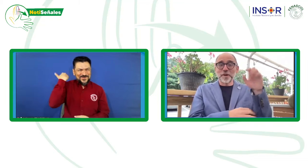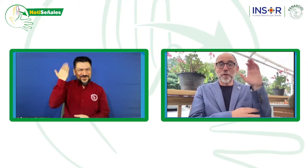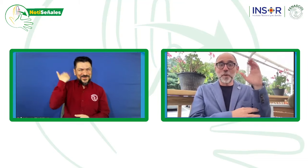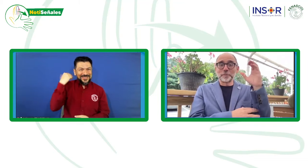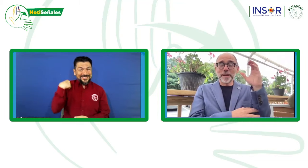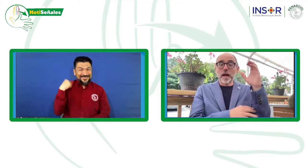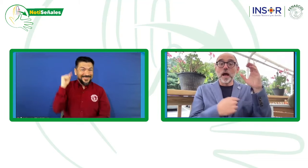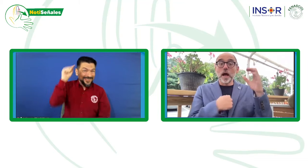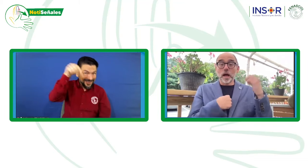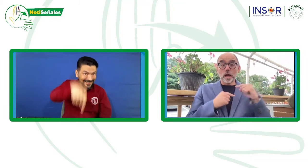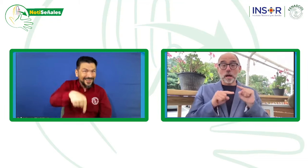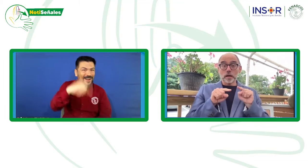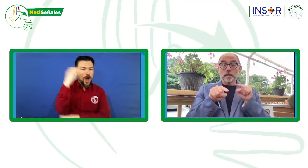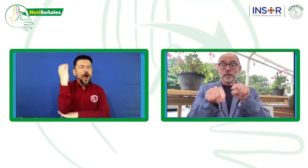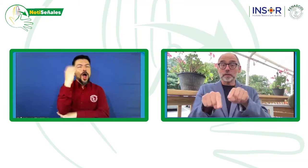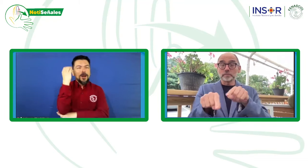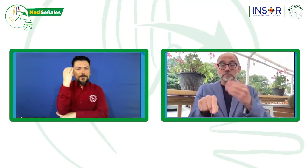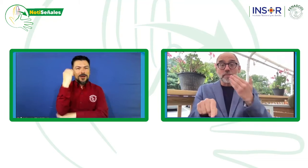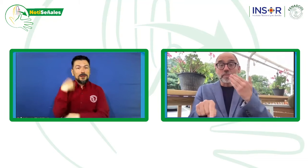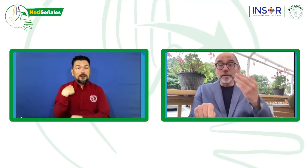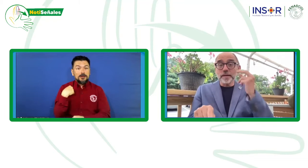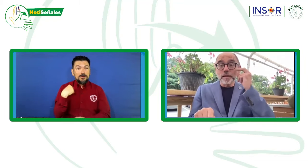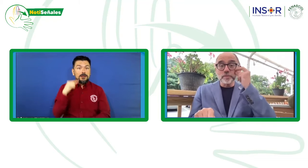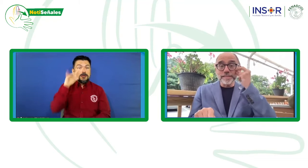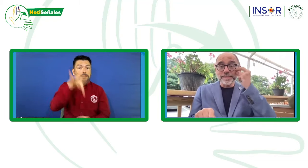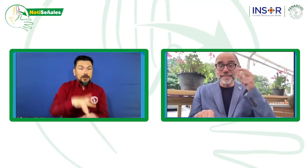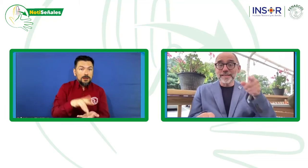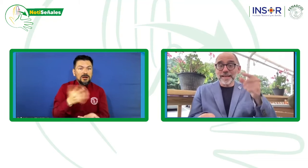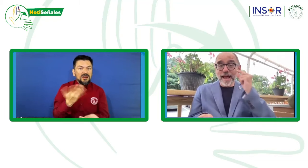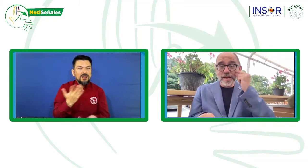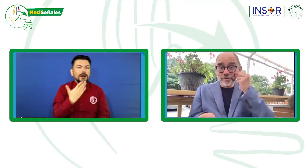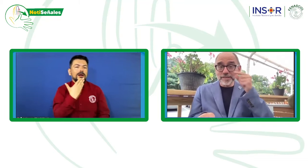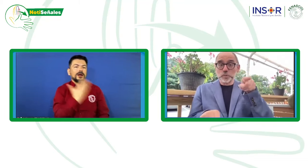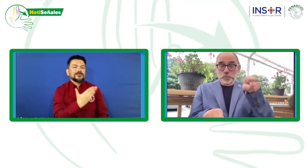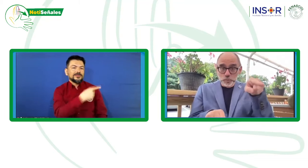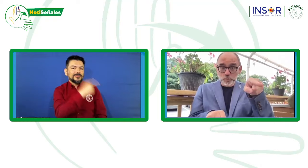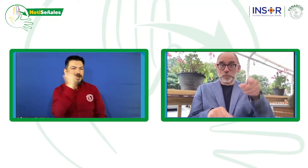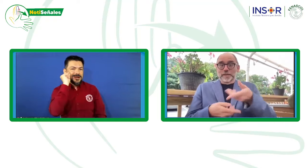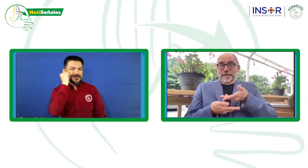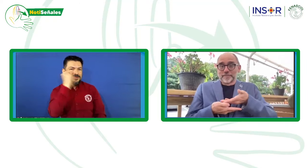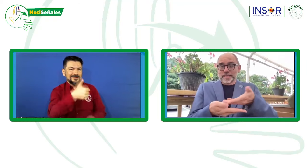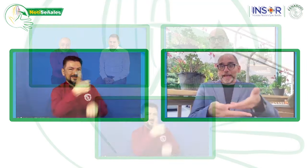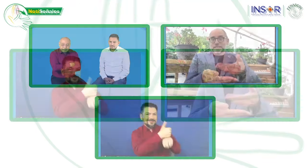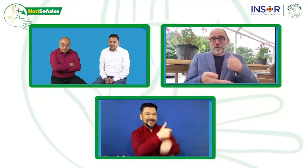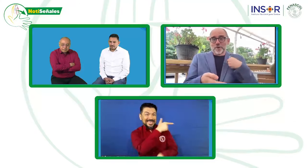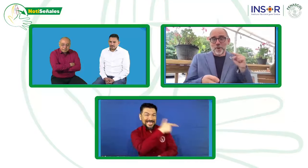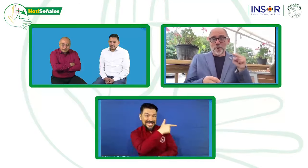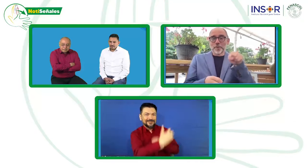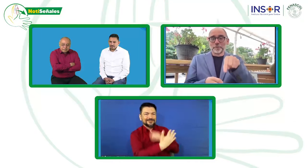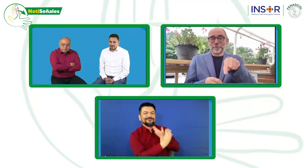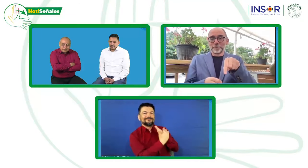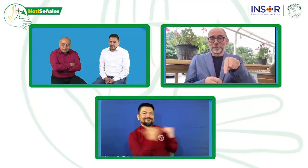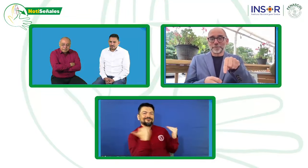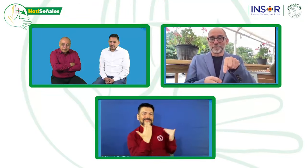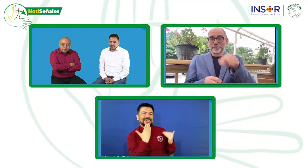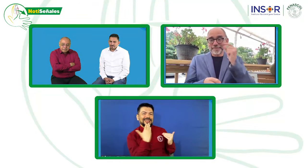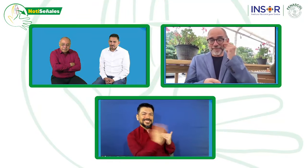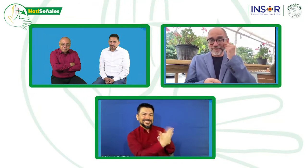en los que conozcan de otros líderes, la verdad es que me emociona mucho recordar ese